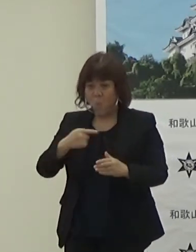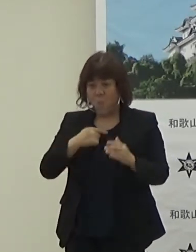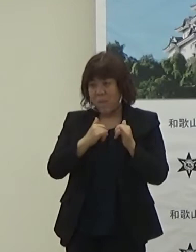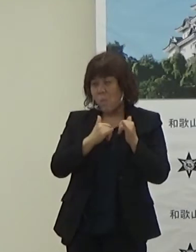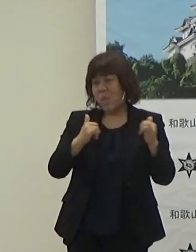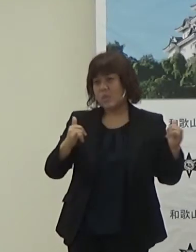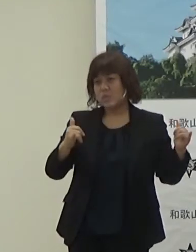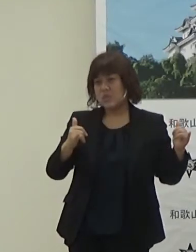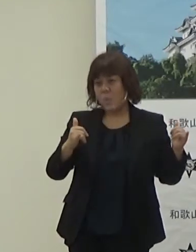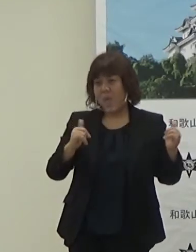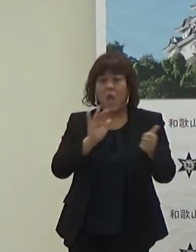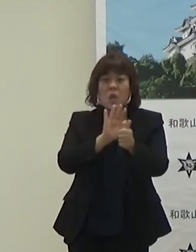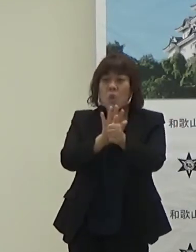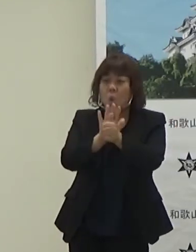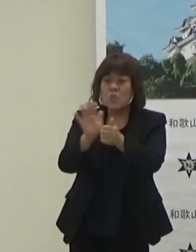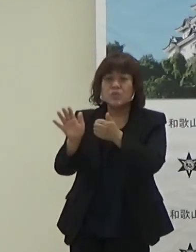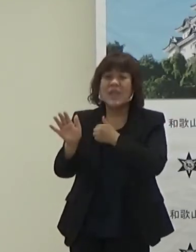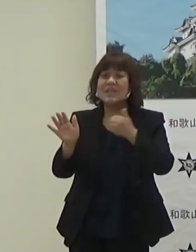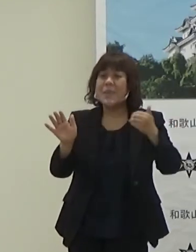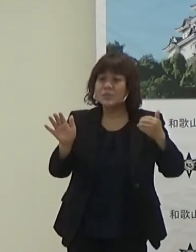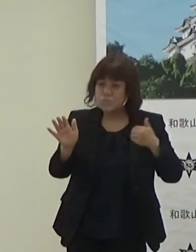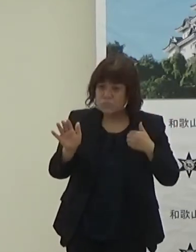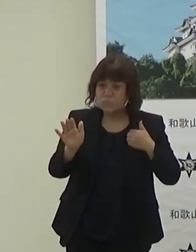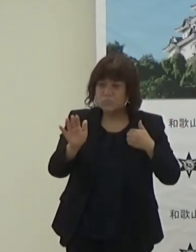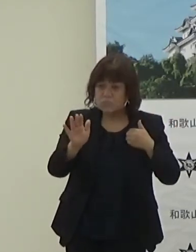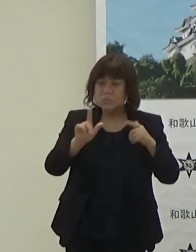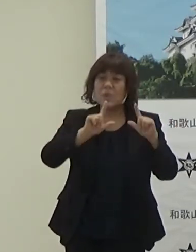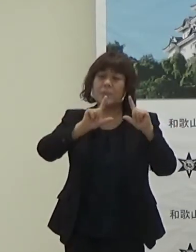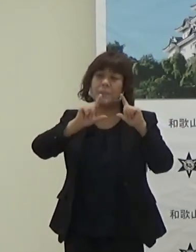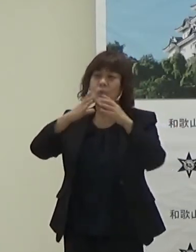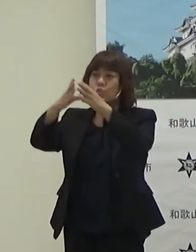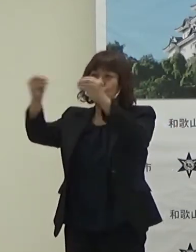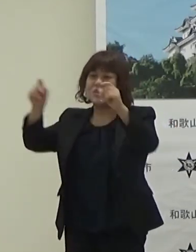こういう協力できますってことを 法務省の方へ報告させていただいてます